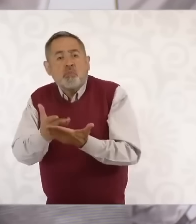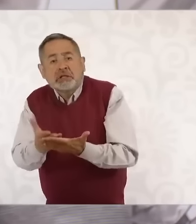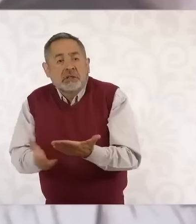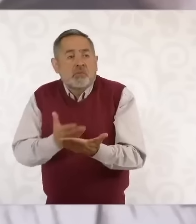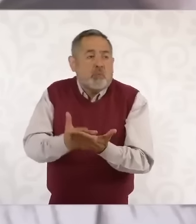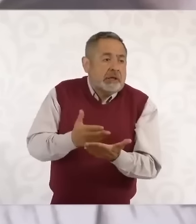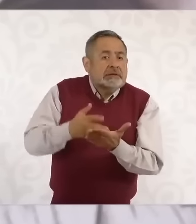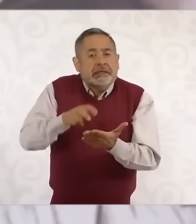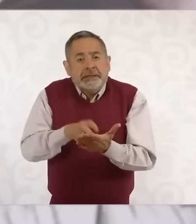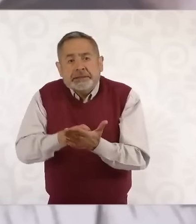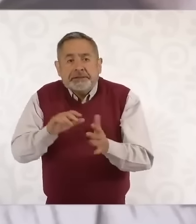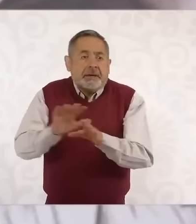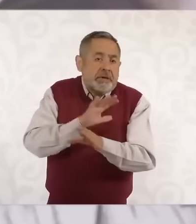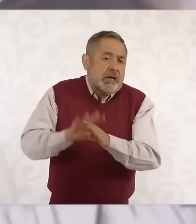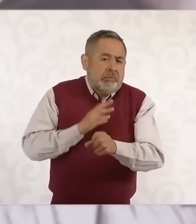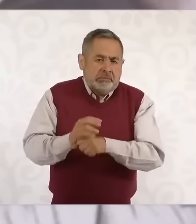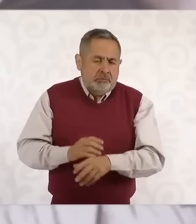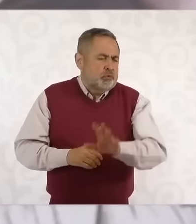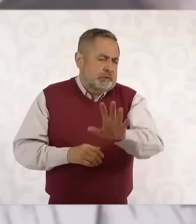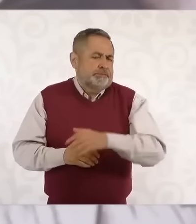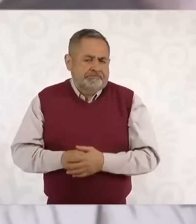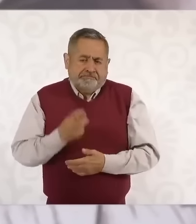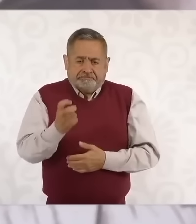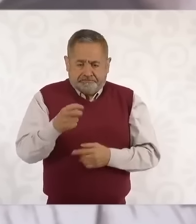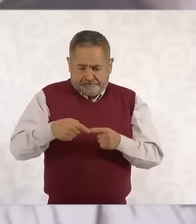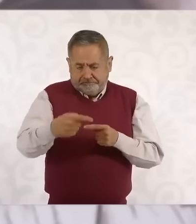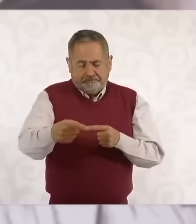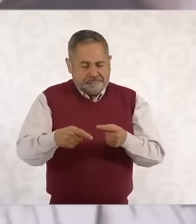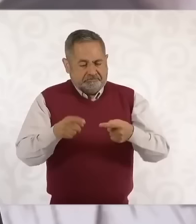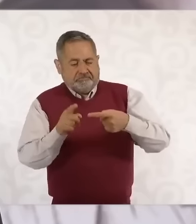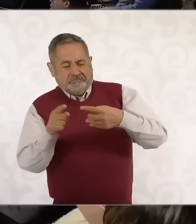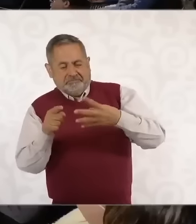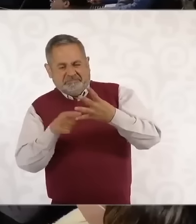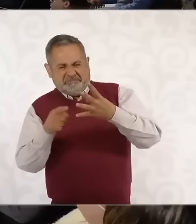es lo que vamos a presentar pues ya en este en la última semana del mes de enero. Más allá de las